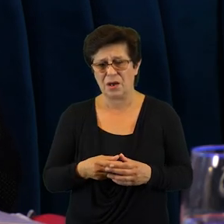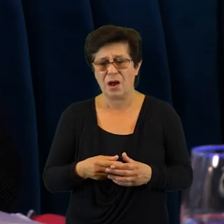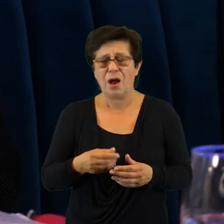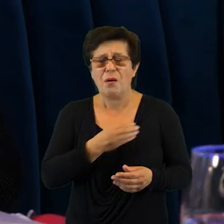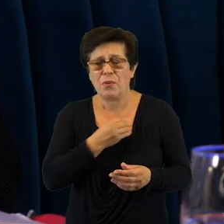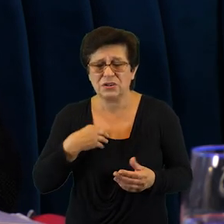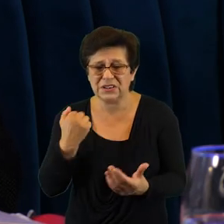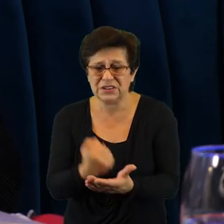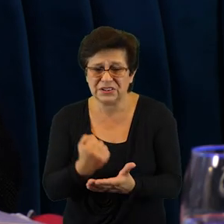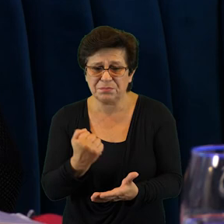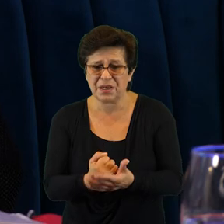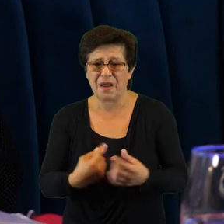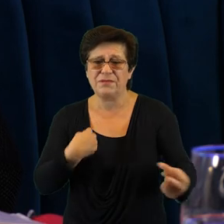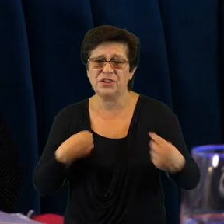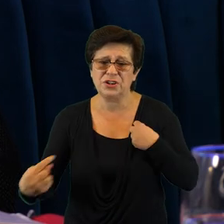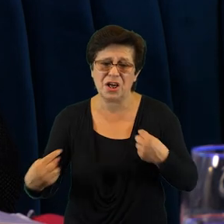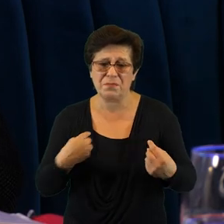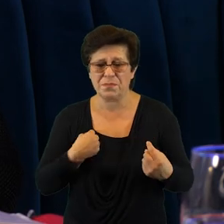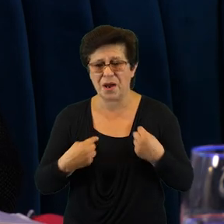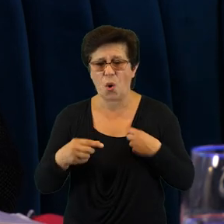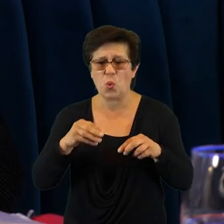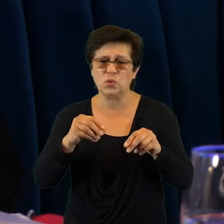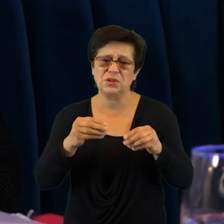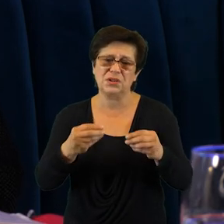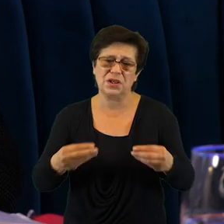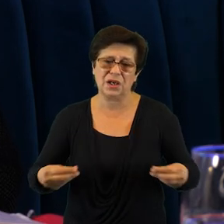i cierpiał, usychał na emigracji,